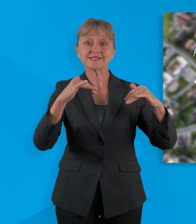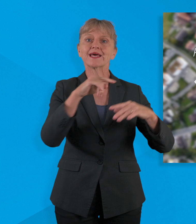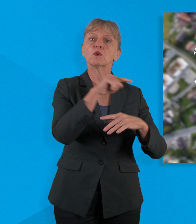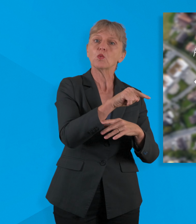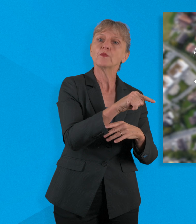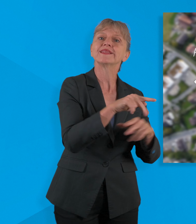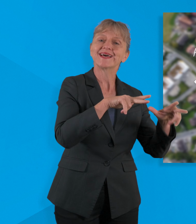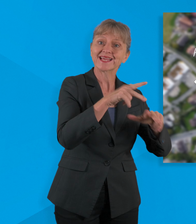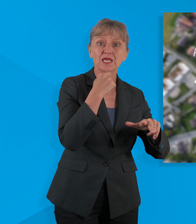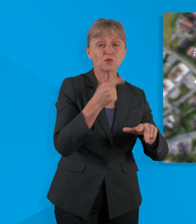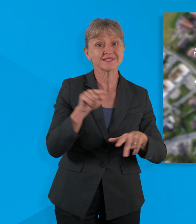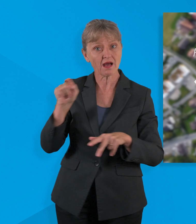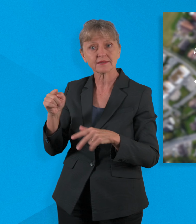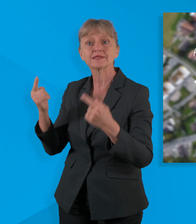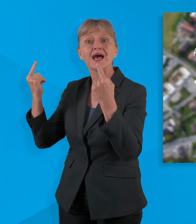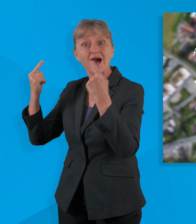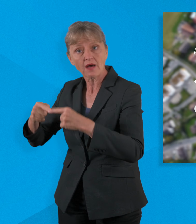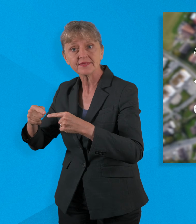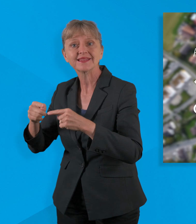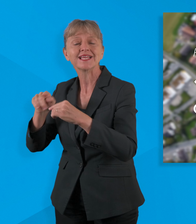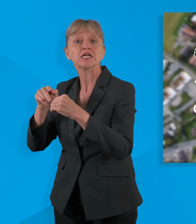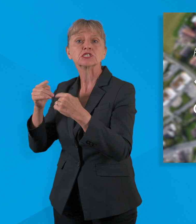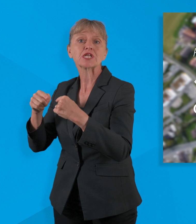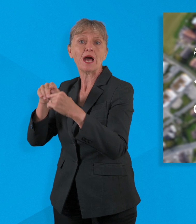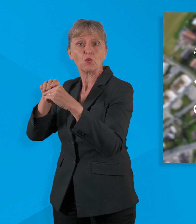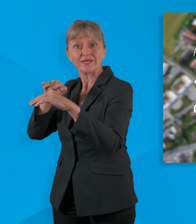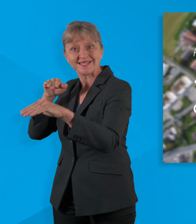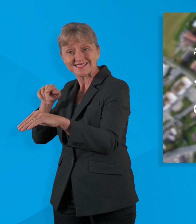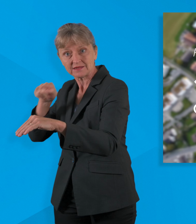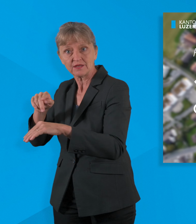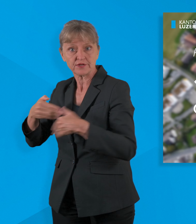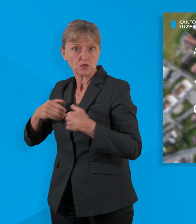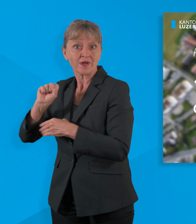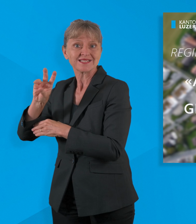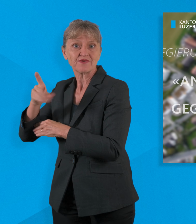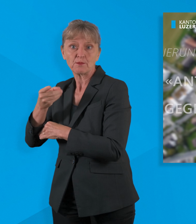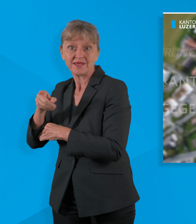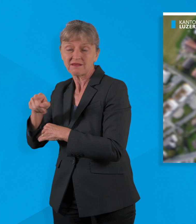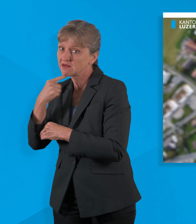Nein zur Anti-Stau-Initiative der Jungen SVP und empfehlen ein Ja zum Gegenvorschlag.